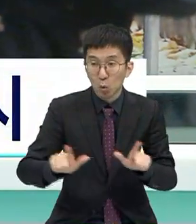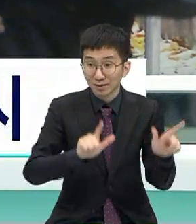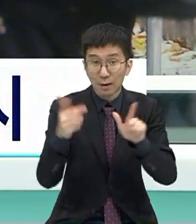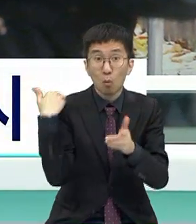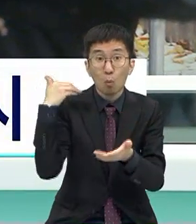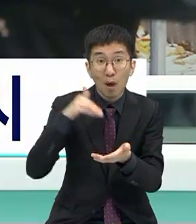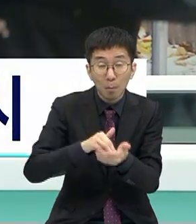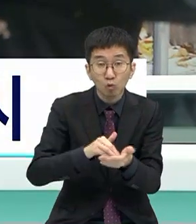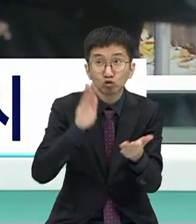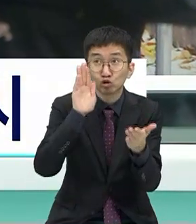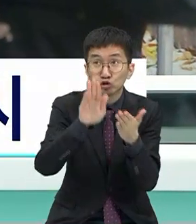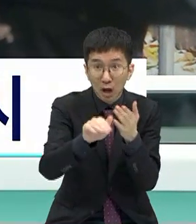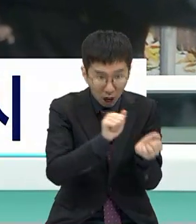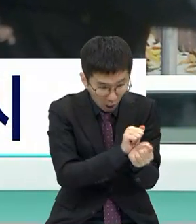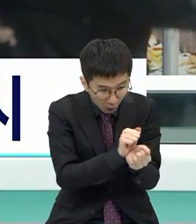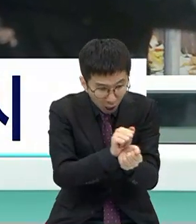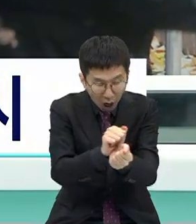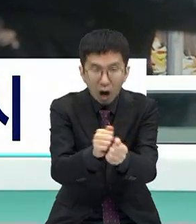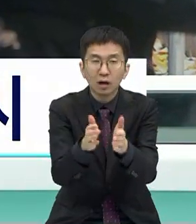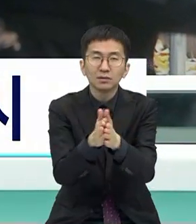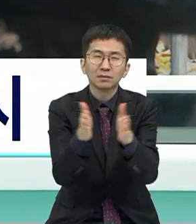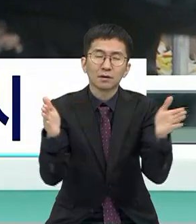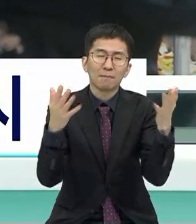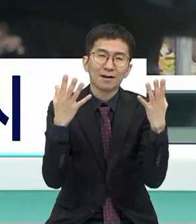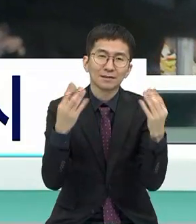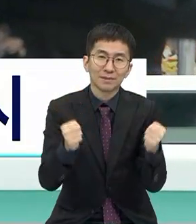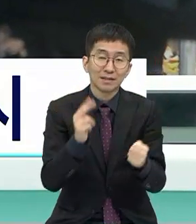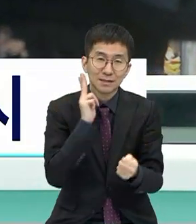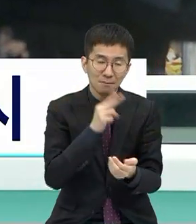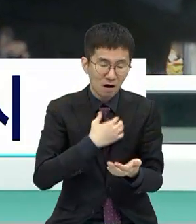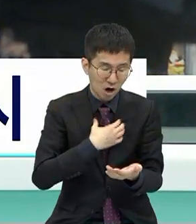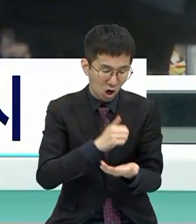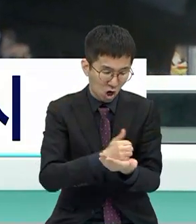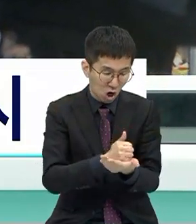이후 확산세는 여전합니다. 특히 위중증 환자는 74일 만에 가장 많은